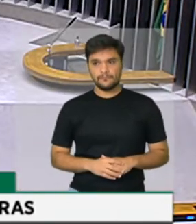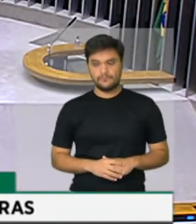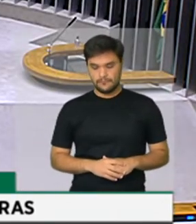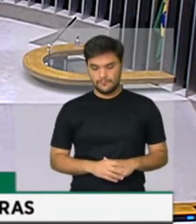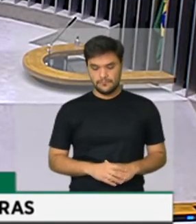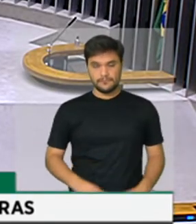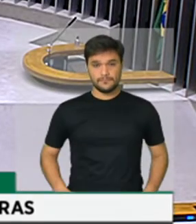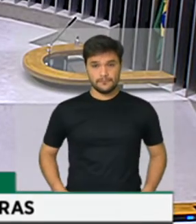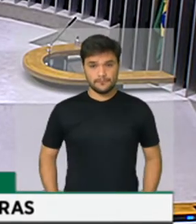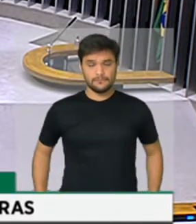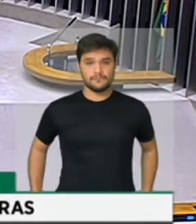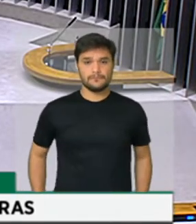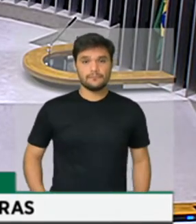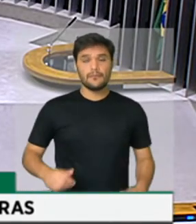SETOR PRIVADO VIA SETOR FINANCEIRO DESSE PAÍS, NÃO